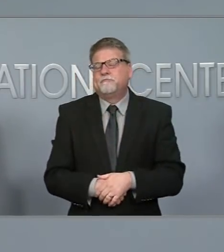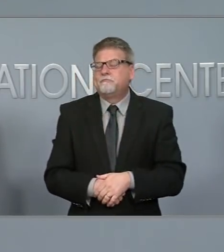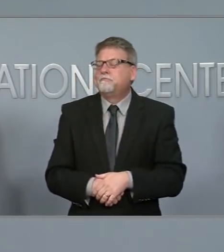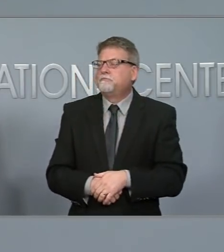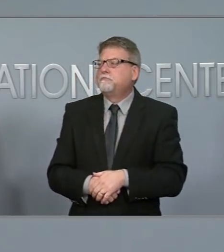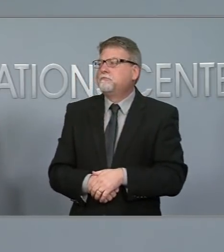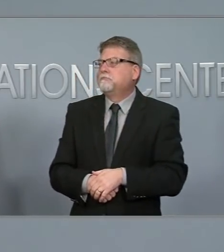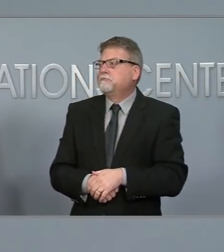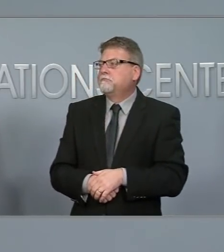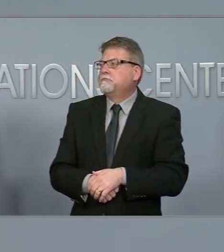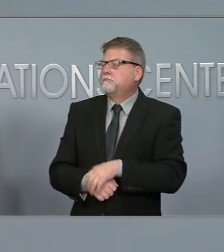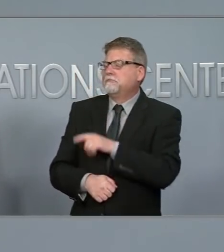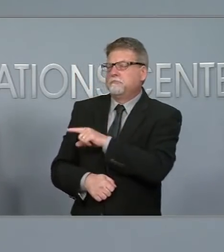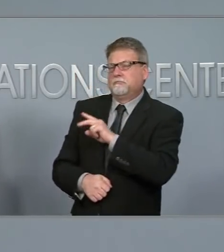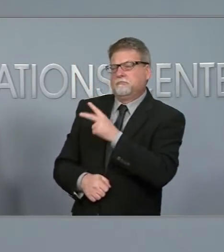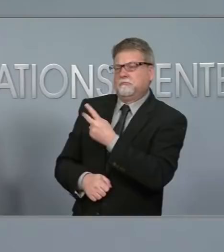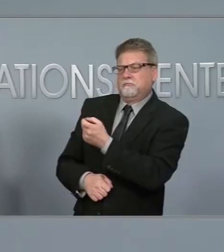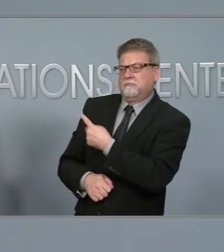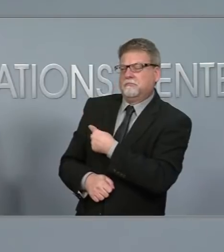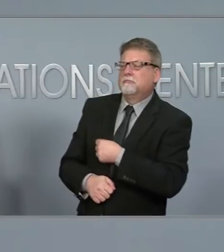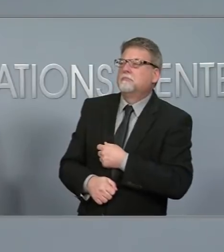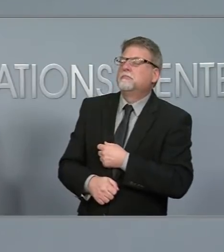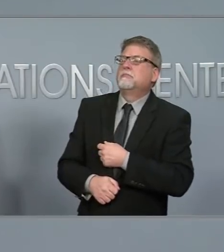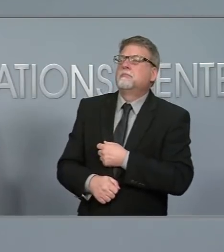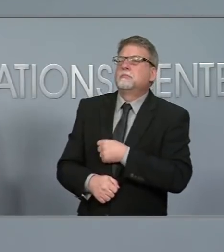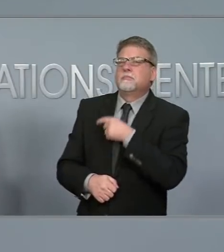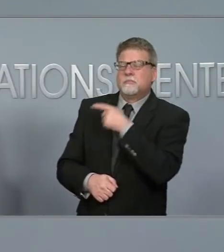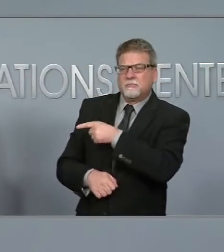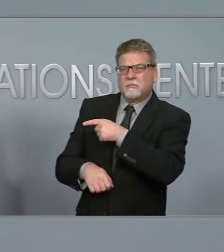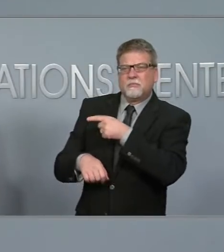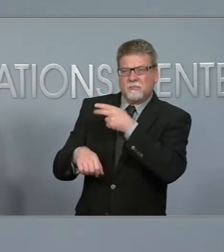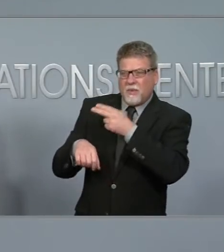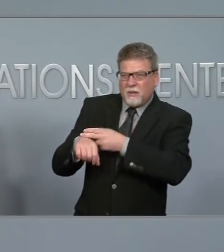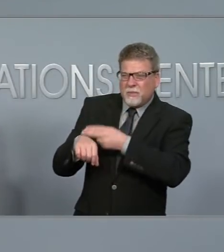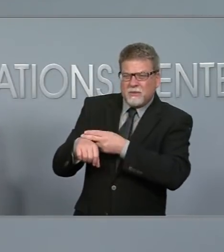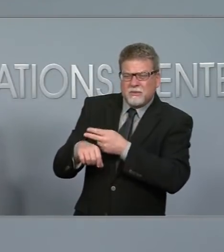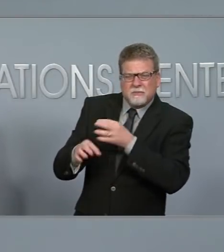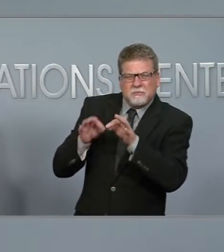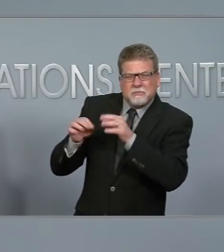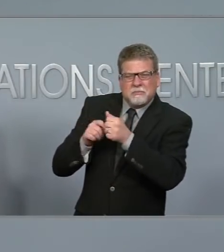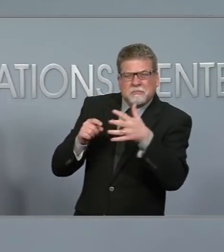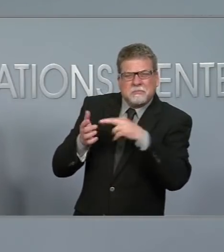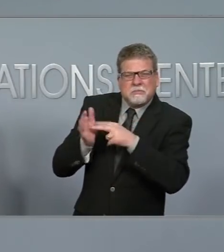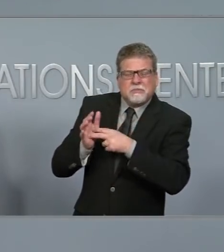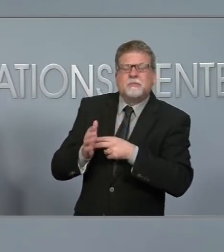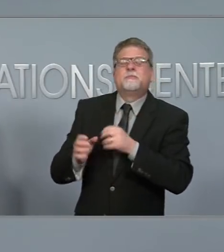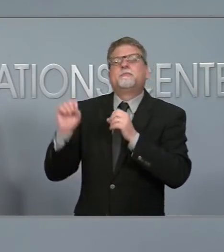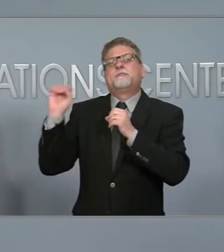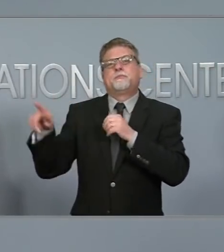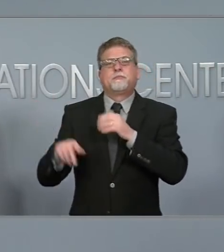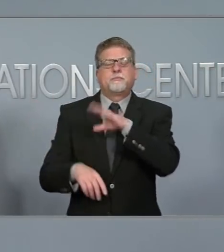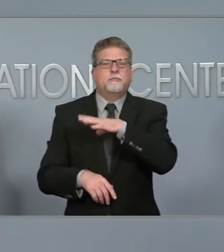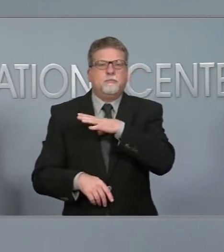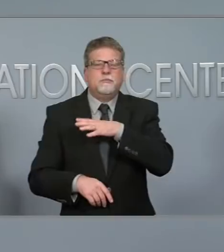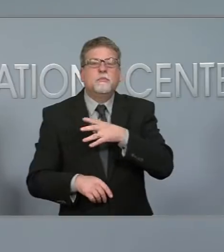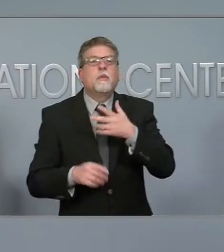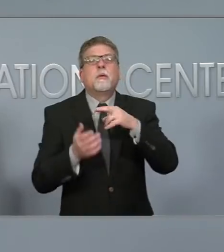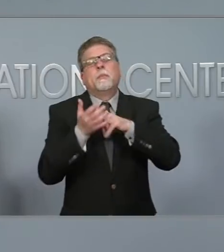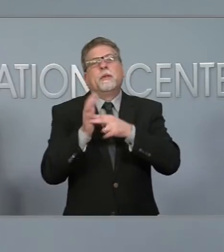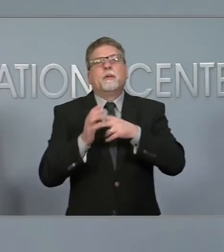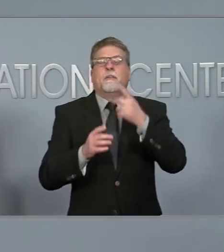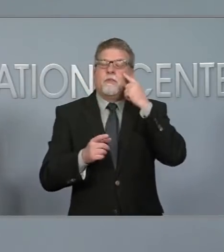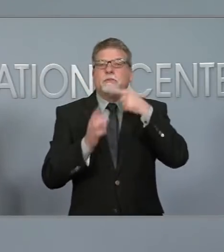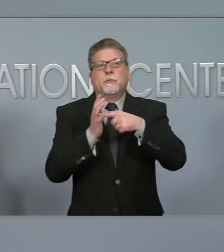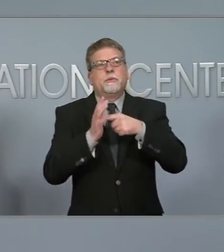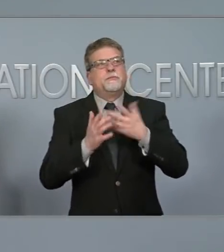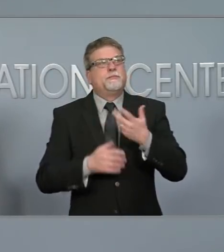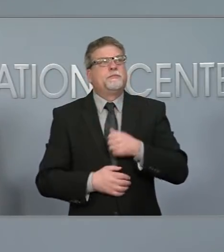poder considerar terminar esto.